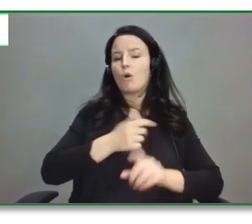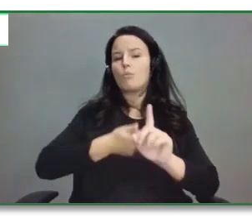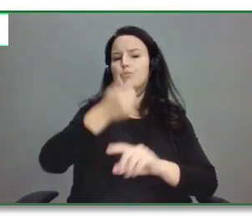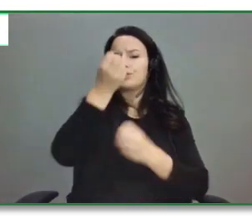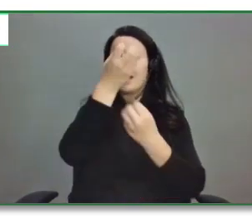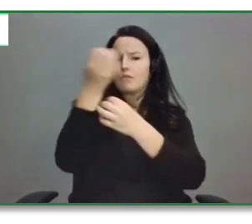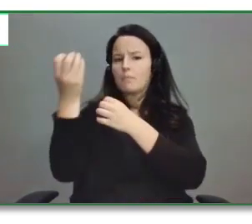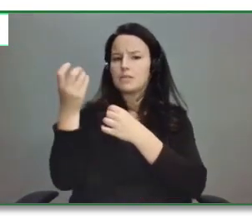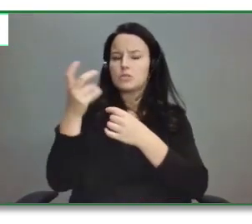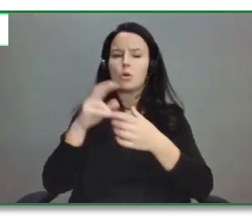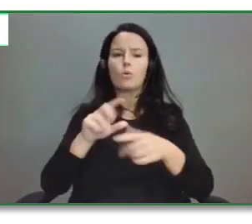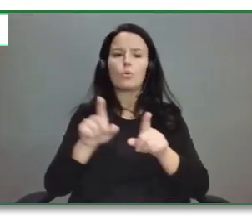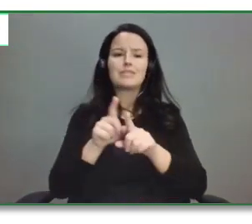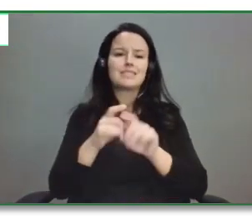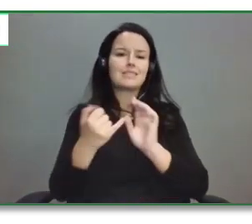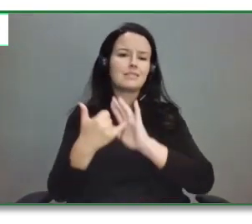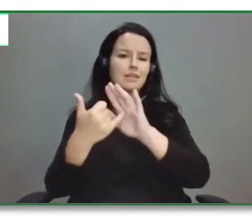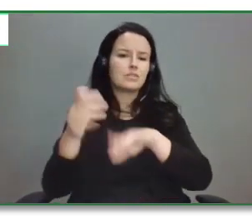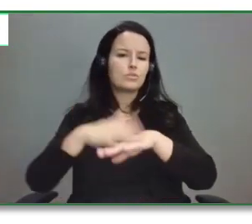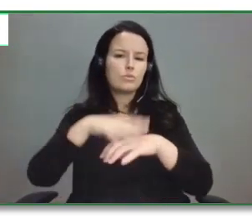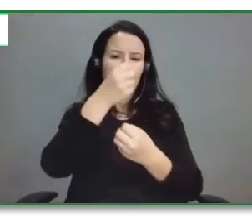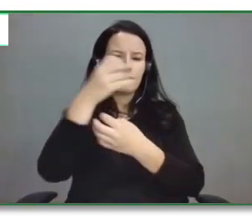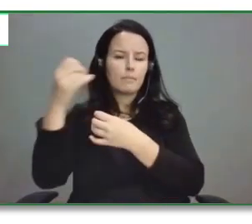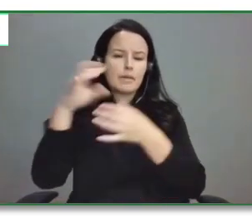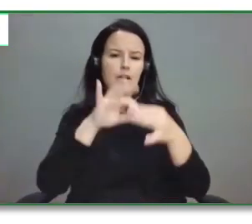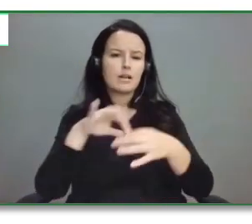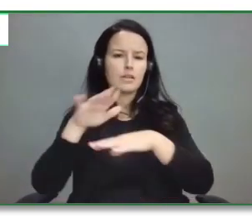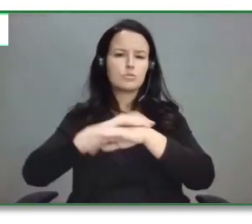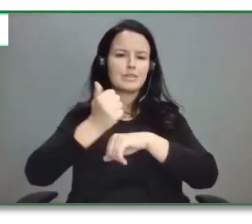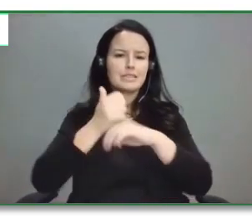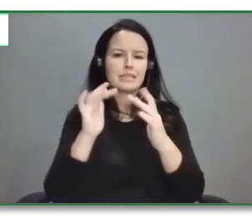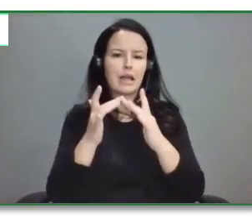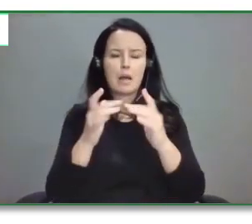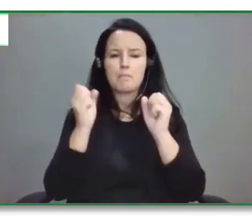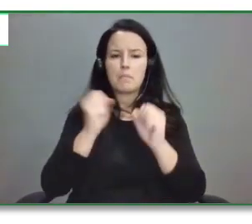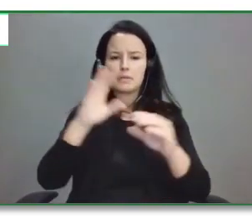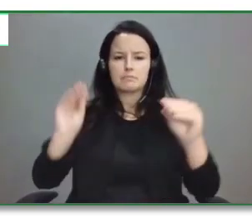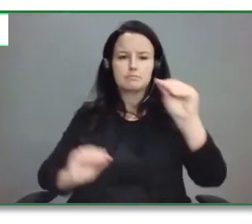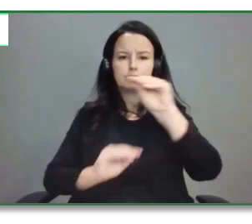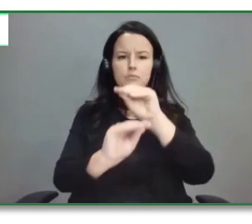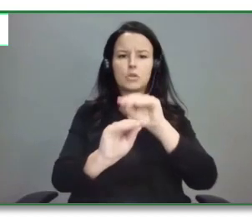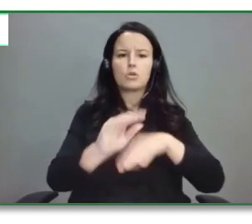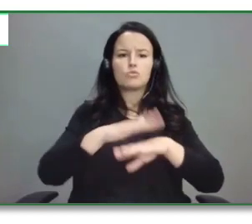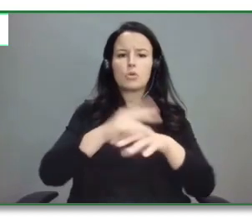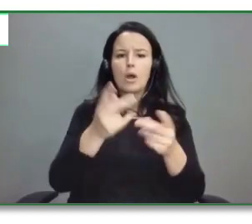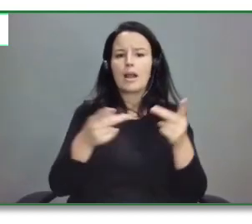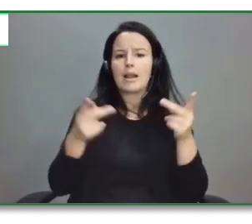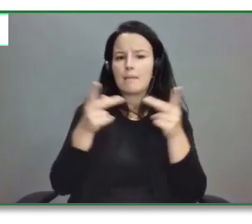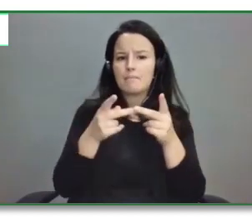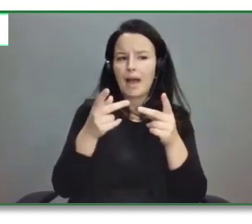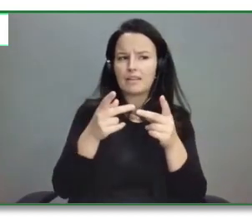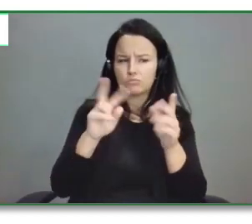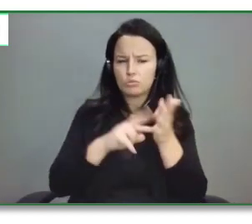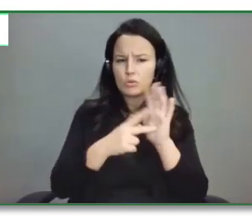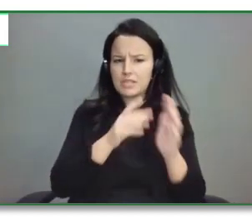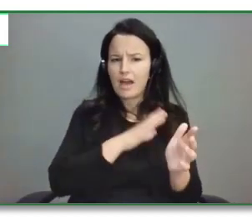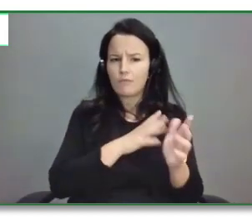d'information sur le site web peut-être incorporé dans les parcs et on devrait